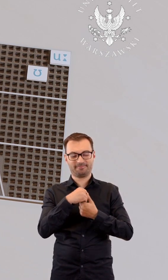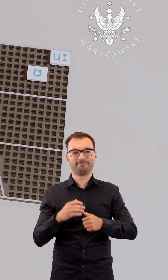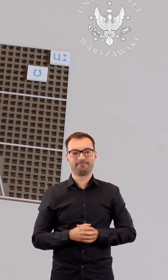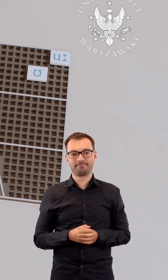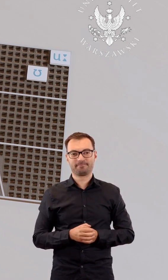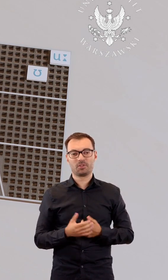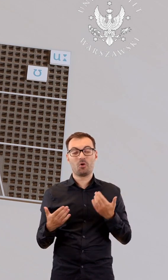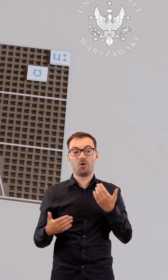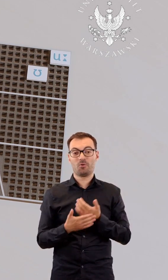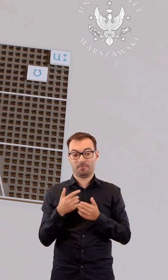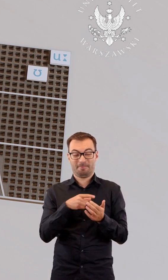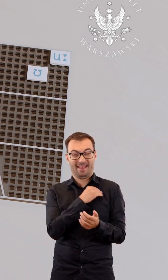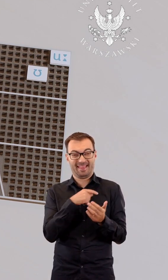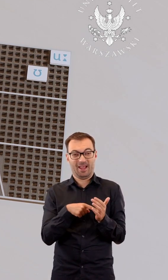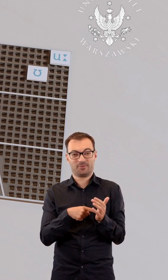okazało się, że fantastycznie sprawdzają się